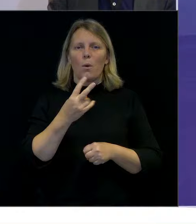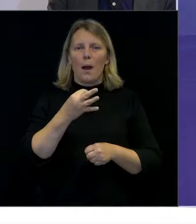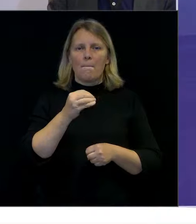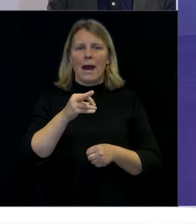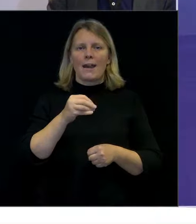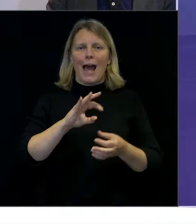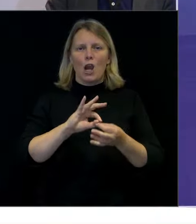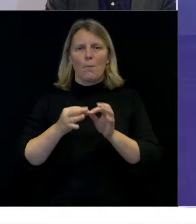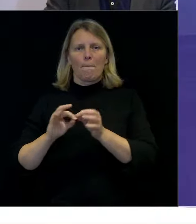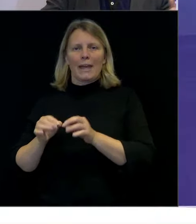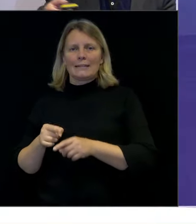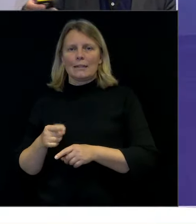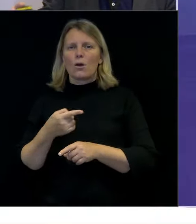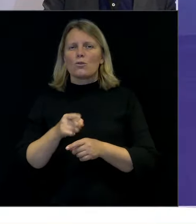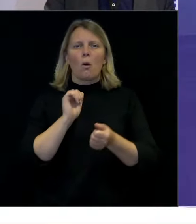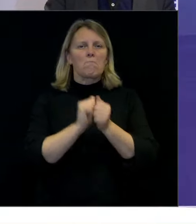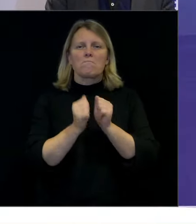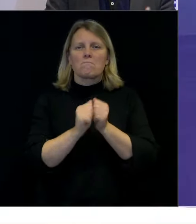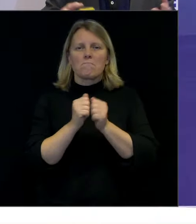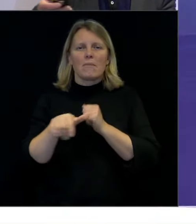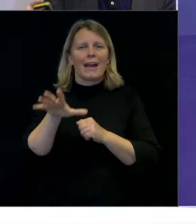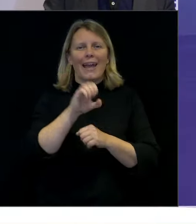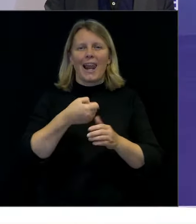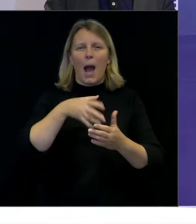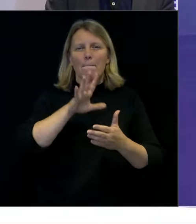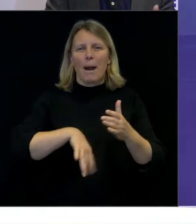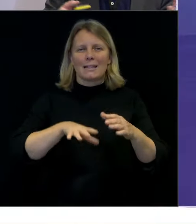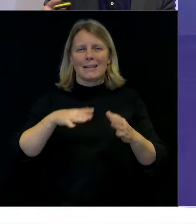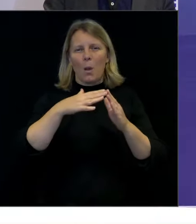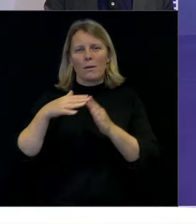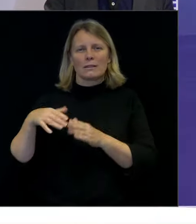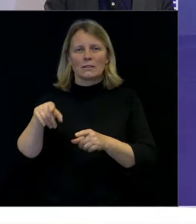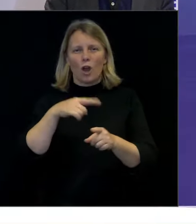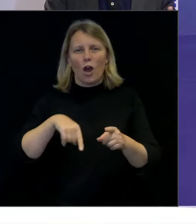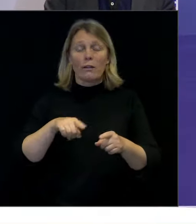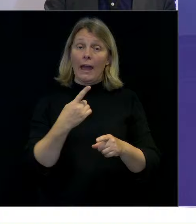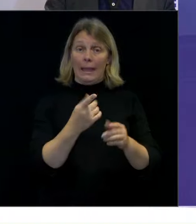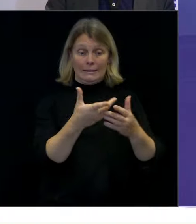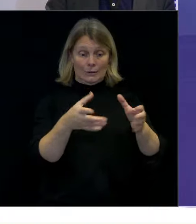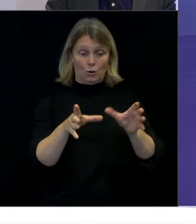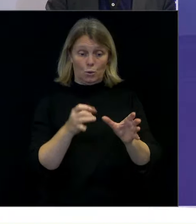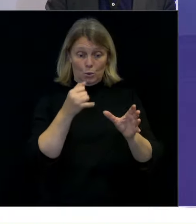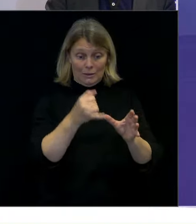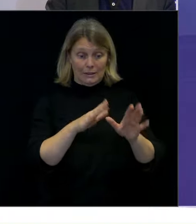OS 1992, paralympics, man byggde om hela Barcelona.